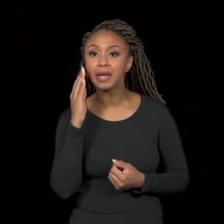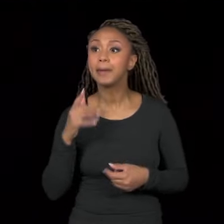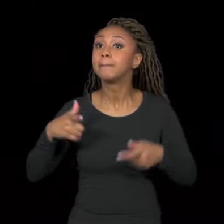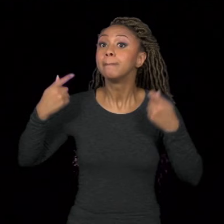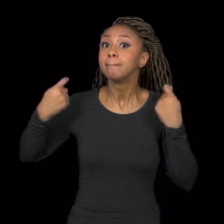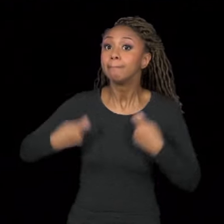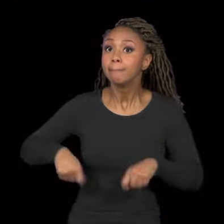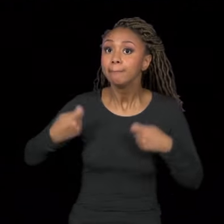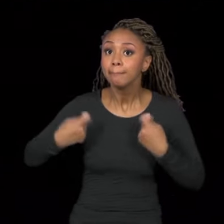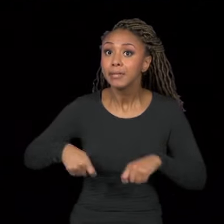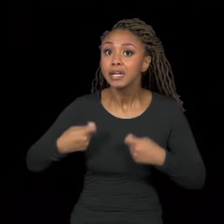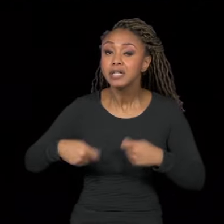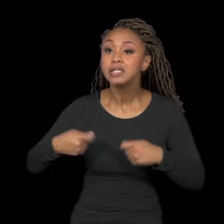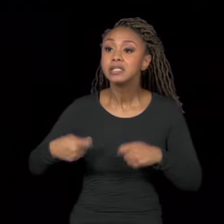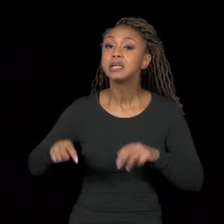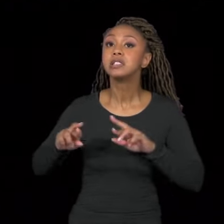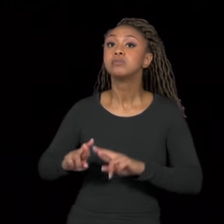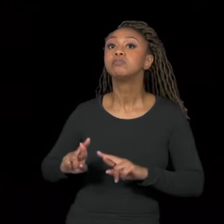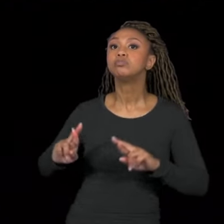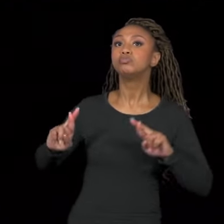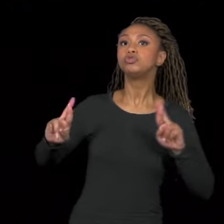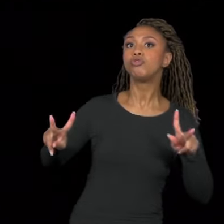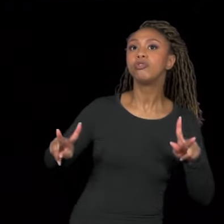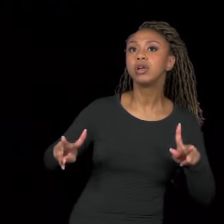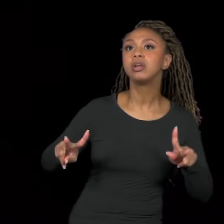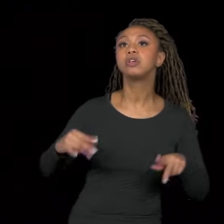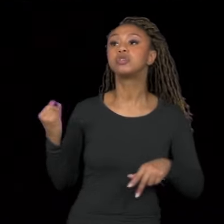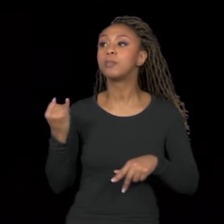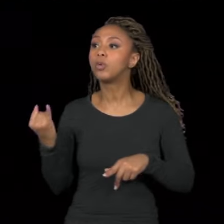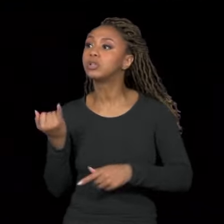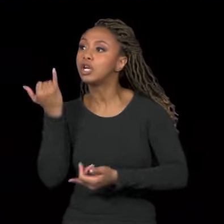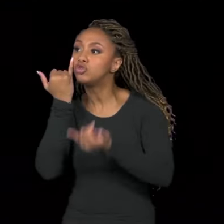É NECESSÁRIO QUE AQUELA INFORMAÇÃO ESTEJA PRESENTE.